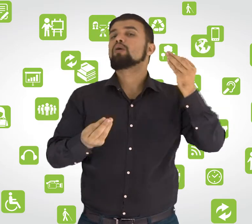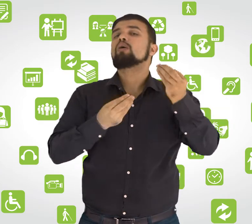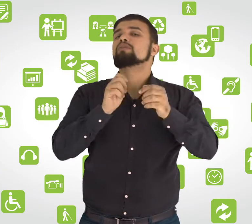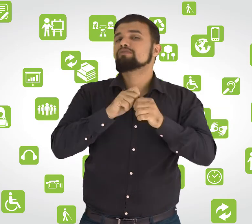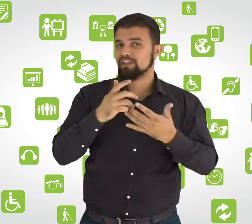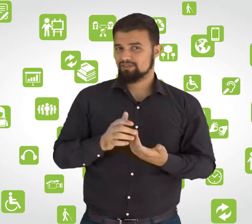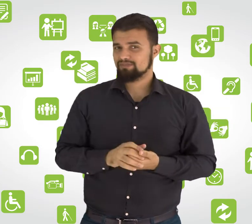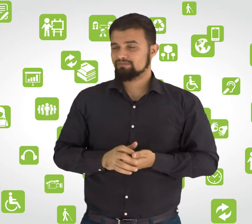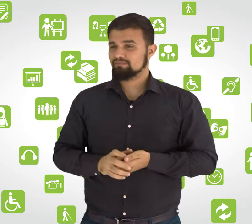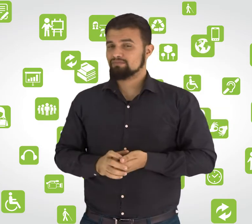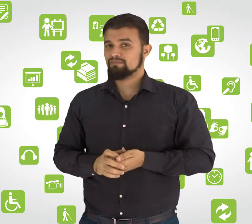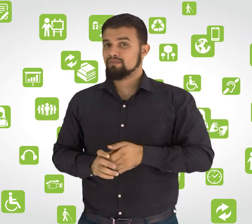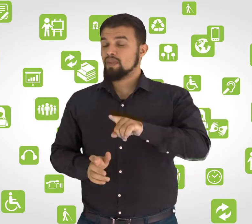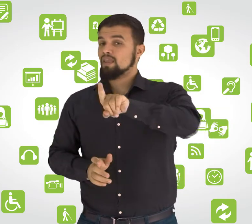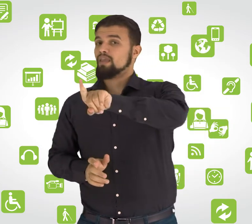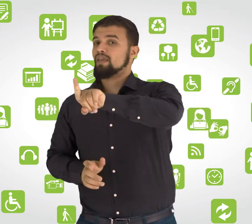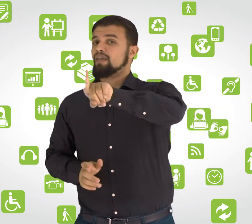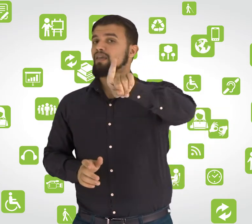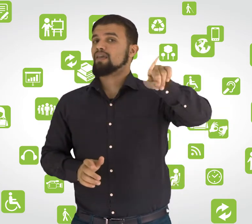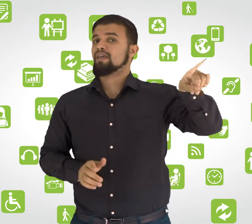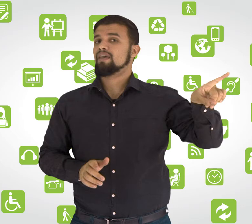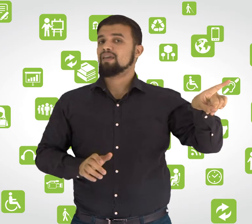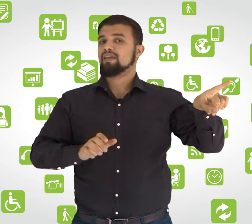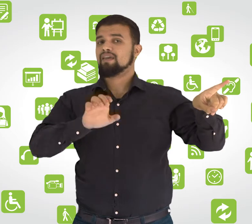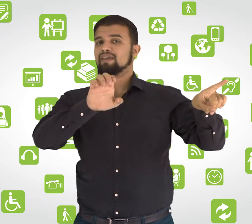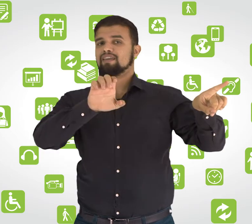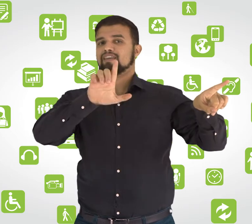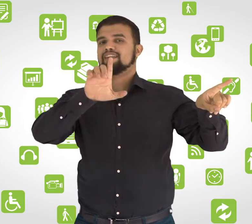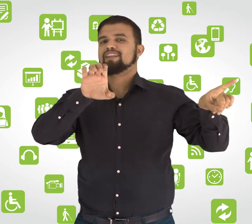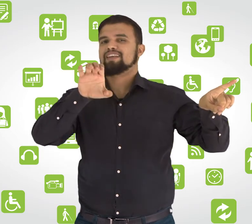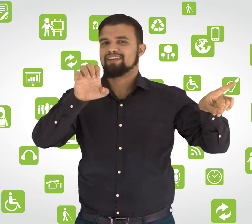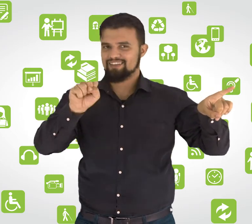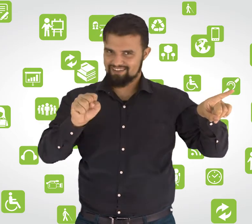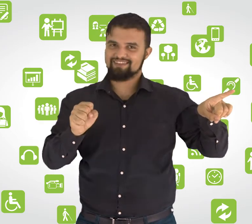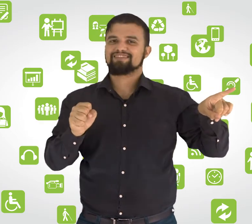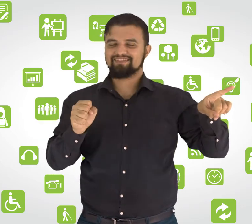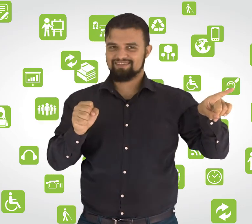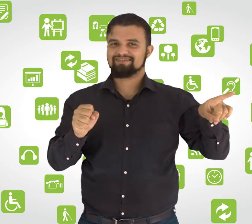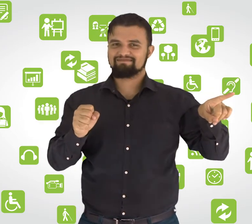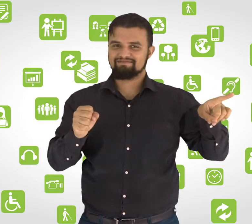Como faço? Assim (eles "genérico")